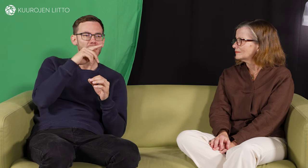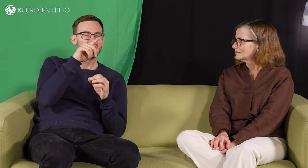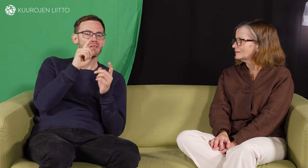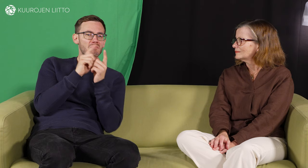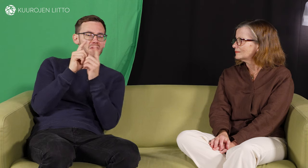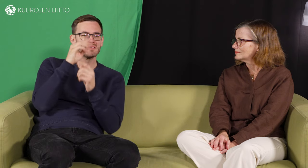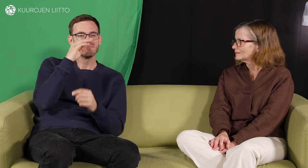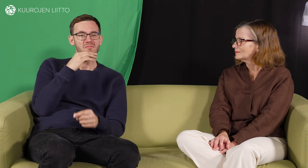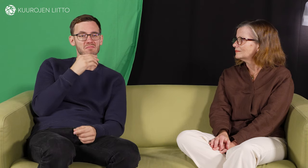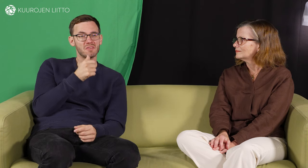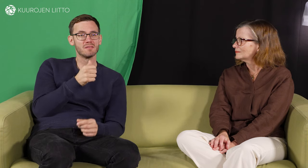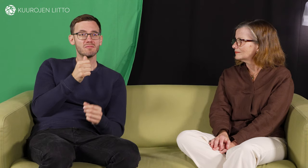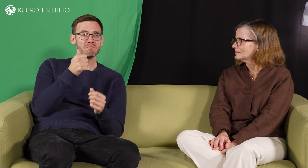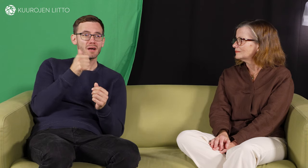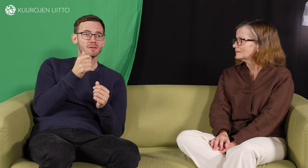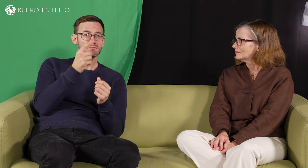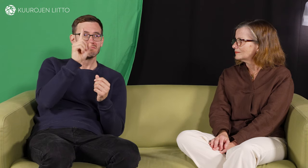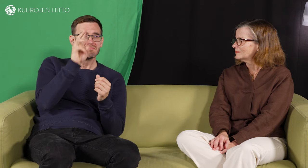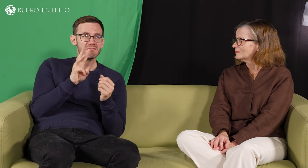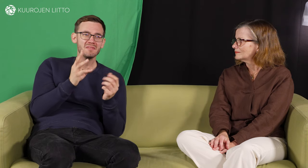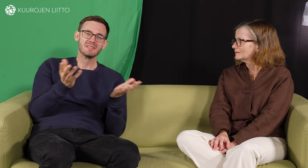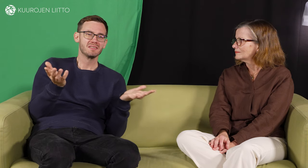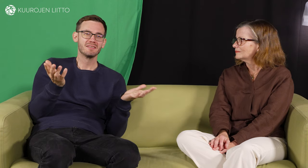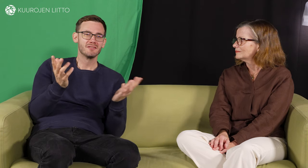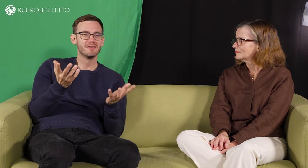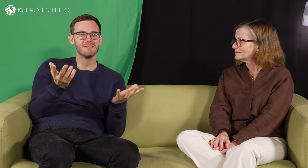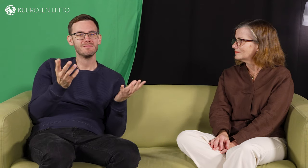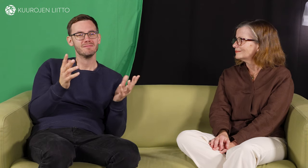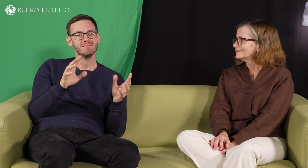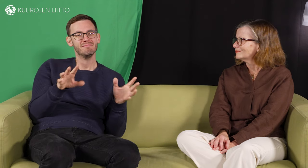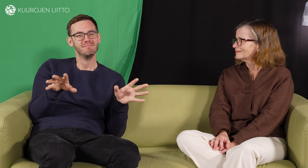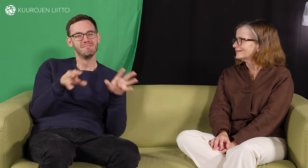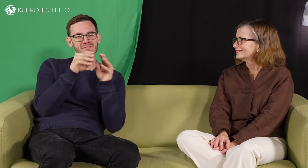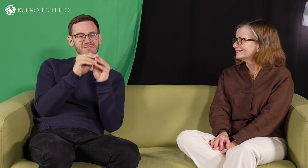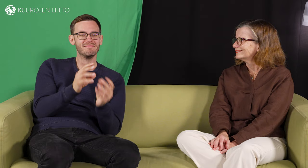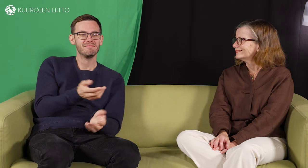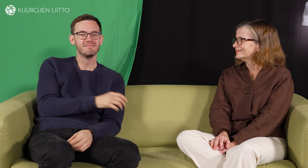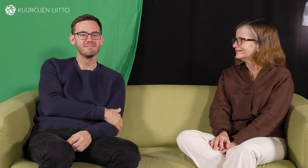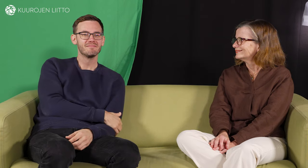Yleisesti ottaen ihmisten tapaaminen on parasta työssäni.